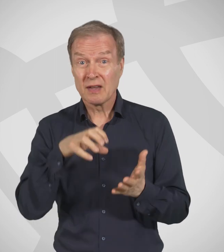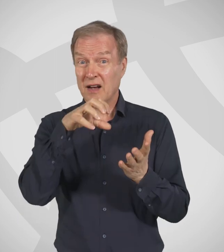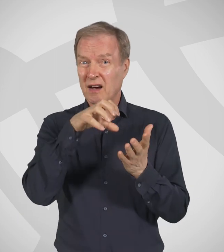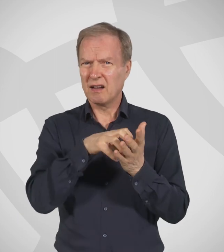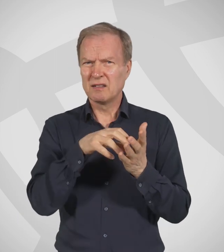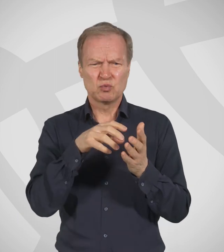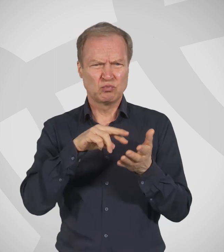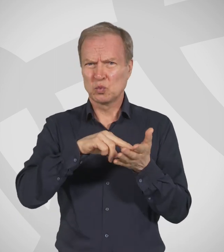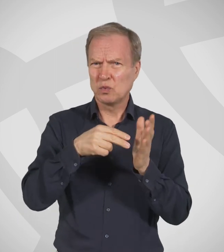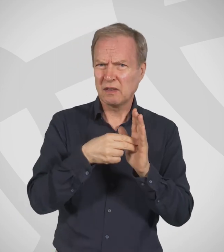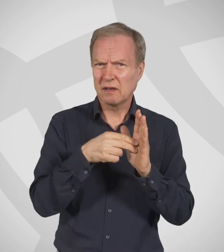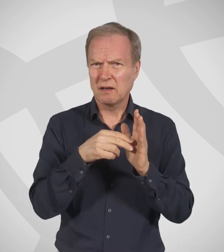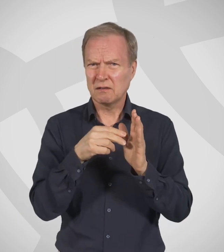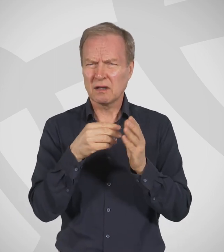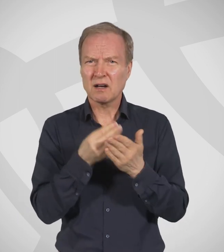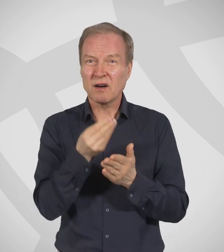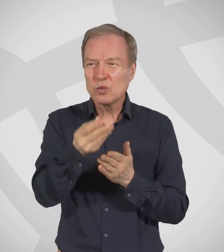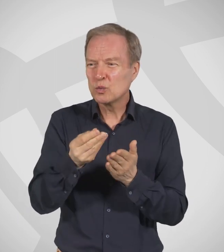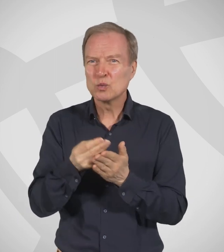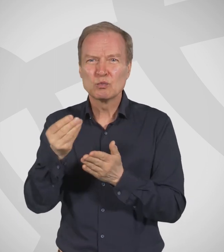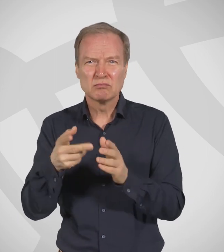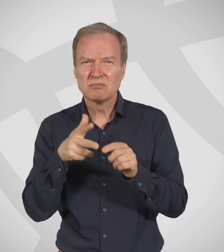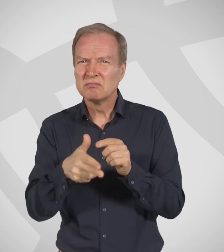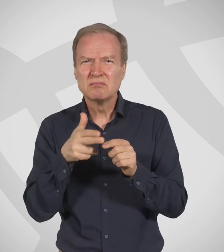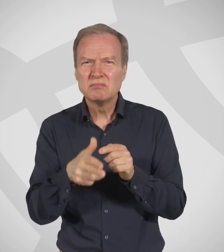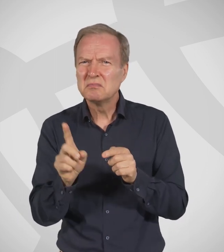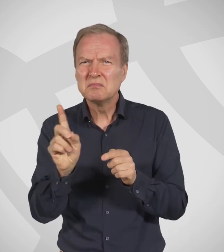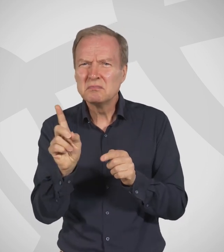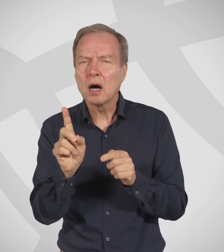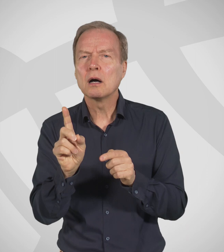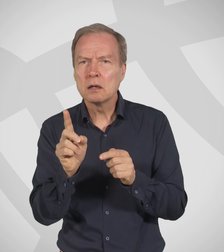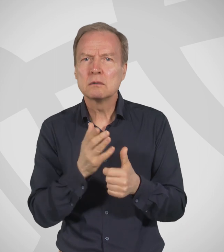Hallitus suunnittelee rahoituksen leikkauksia -